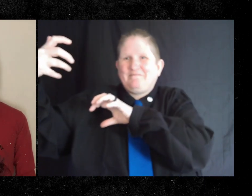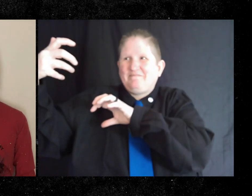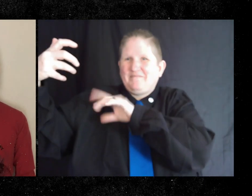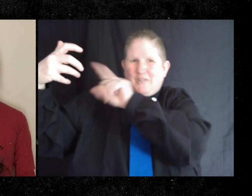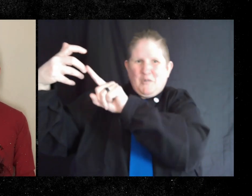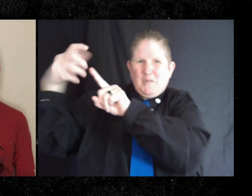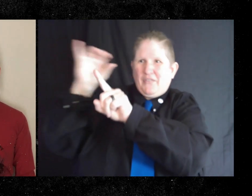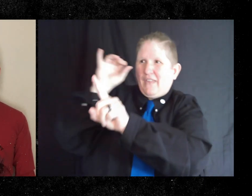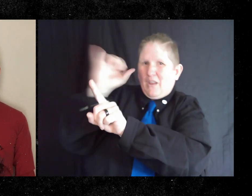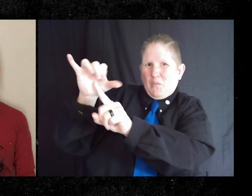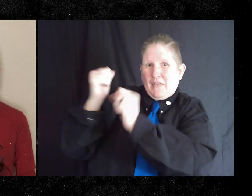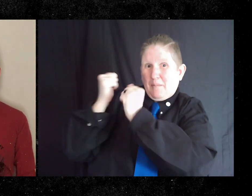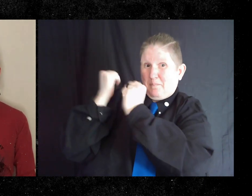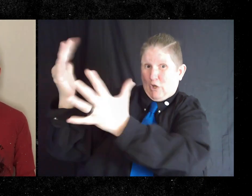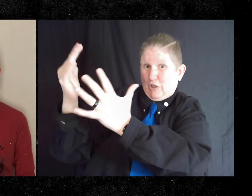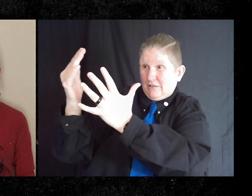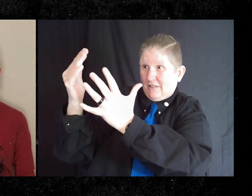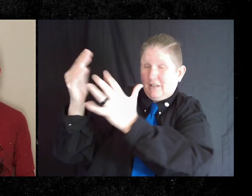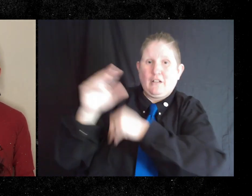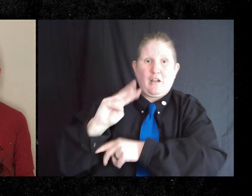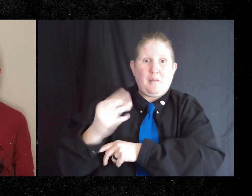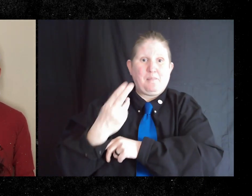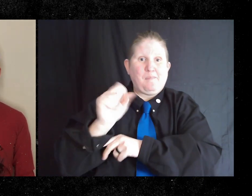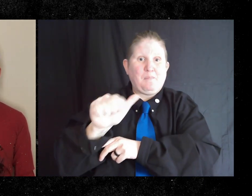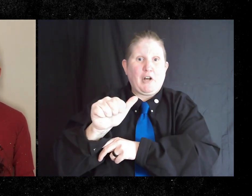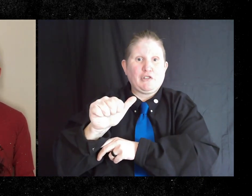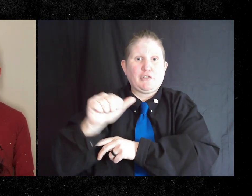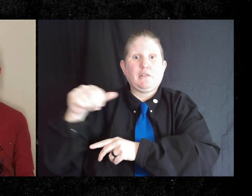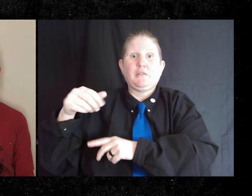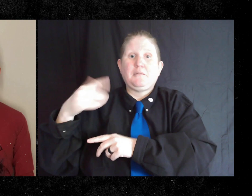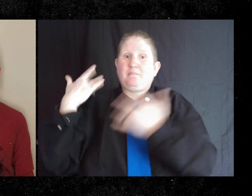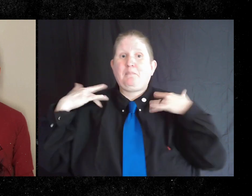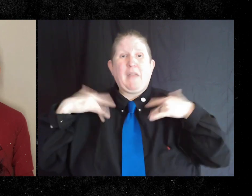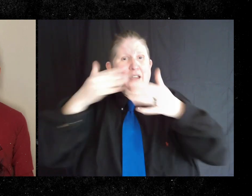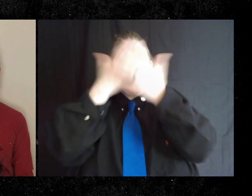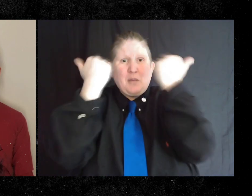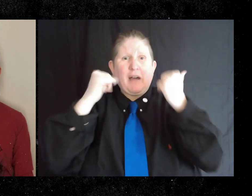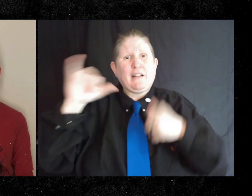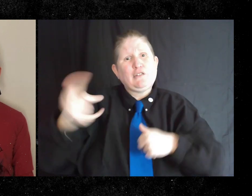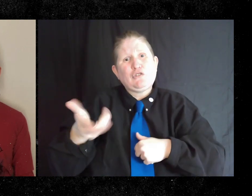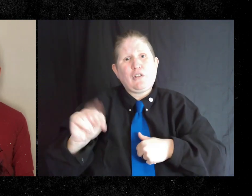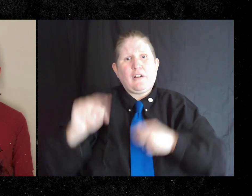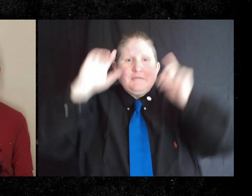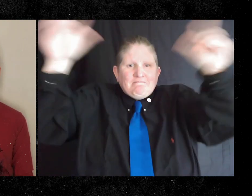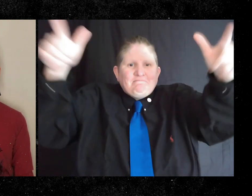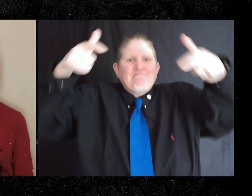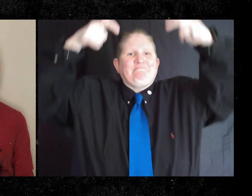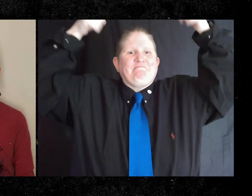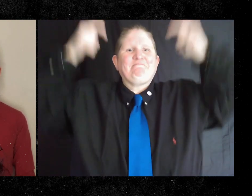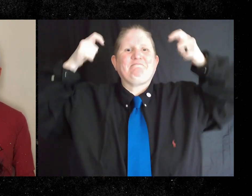Cuando el mundo ardió, Marsha "Pay It No Mind" Johnson, se puso su corona de flores resplandeciente,